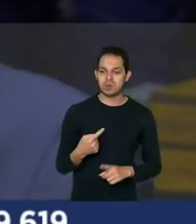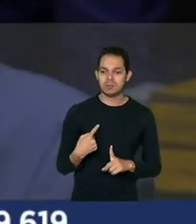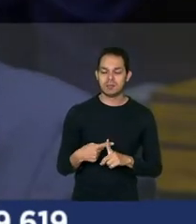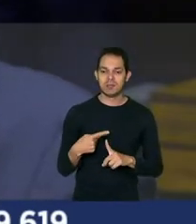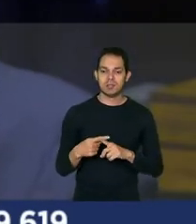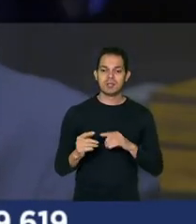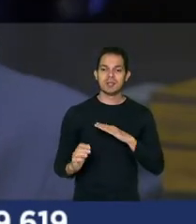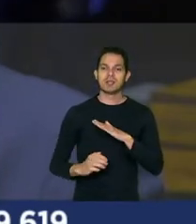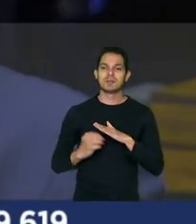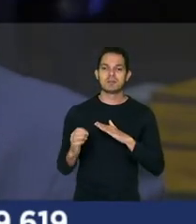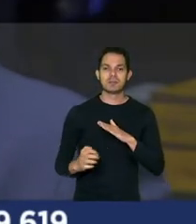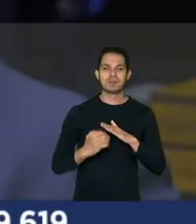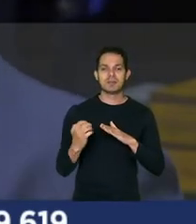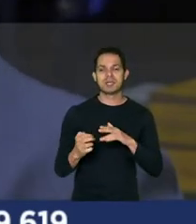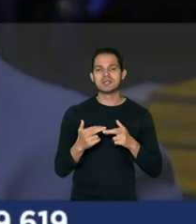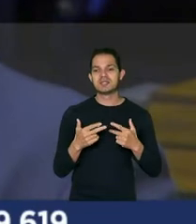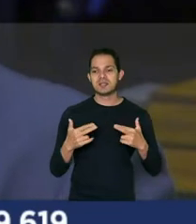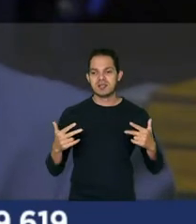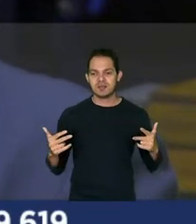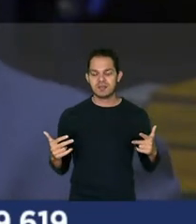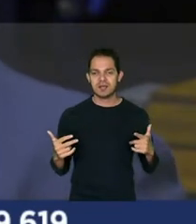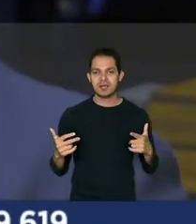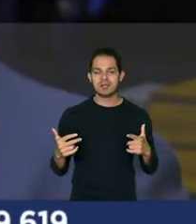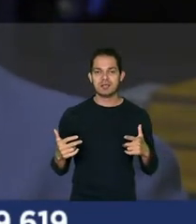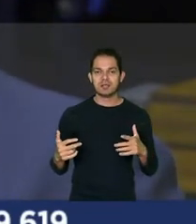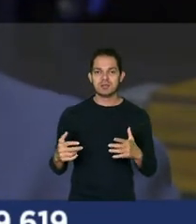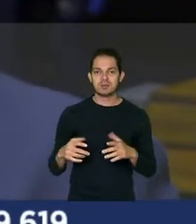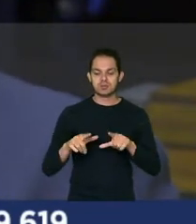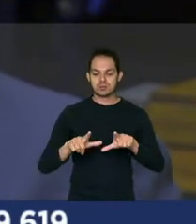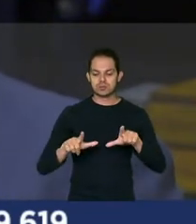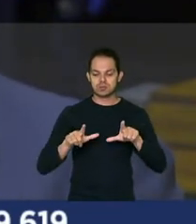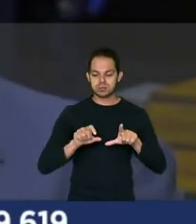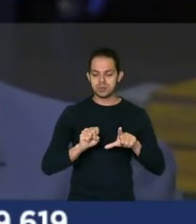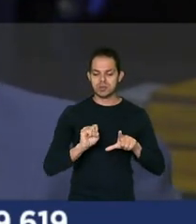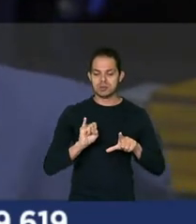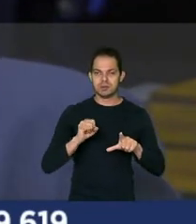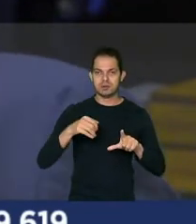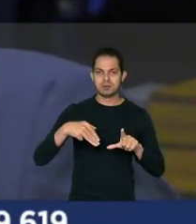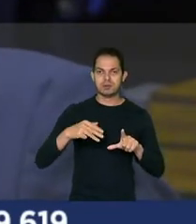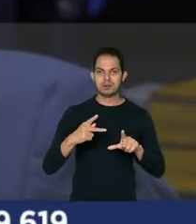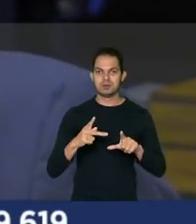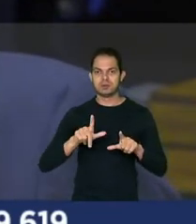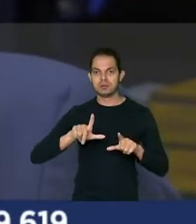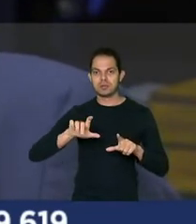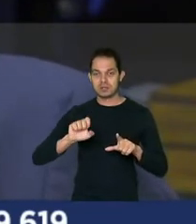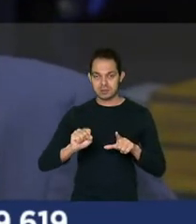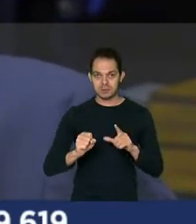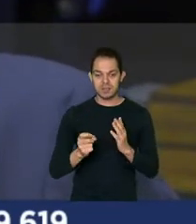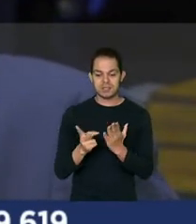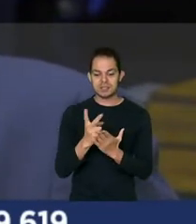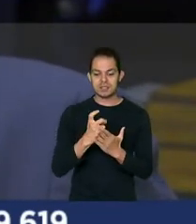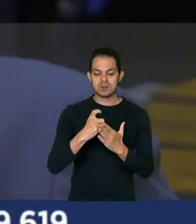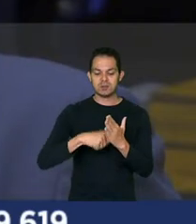NESSE ESTABELECIMENTO. 3,4, PRESIDENTE, É MUITO POUCO, PORQUE ATÉ AS EMPRESAS QUE ESTÃO NO SIMPLES, QUE SÃO BENEFICIADAS POR IMPOSTO,